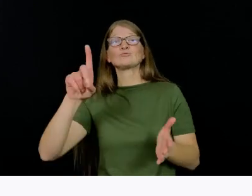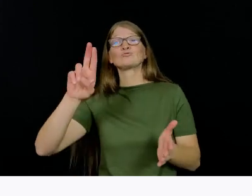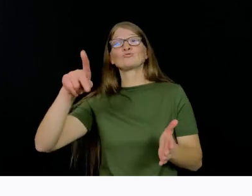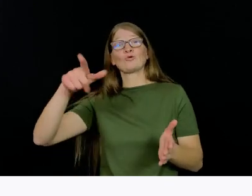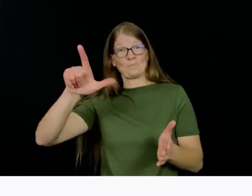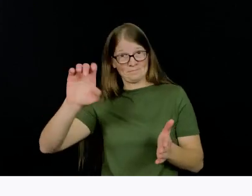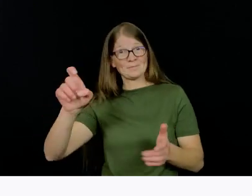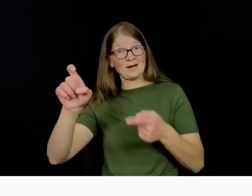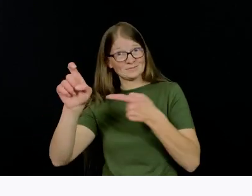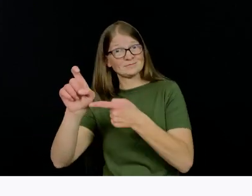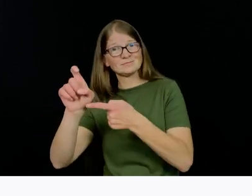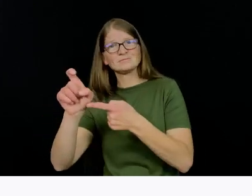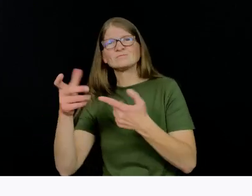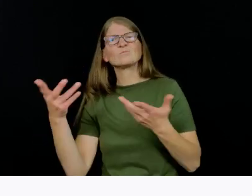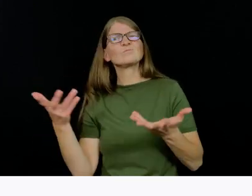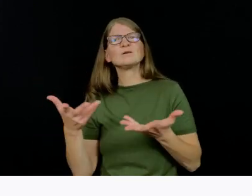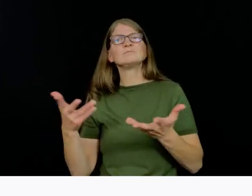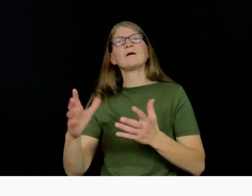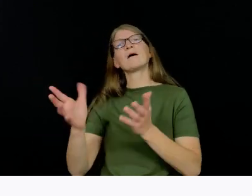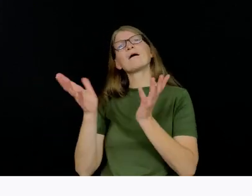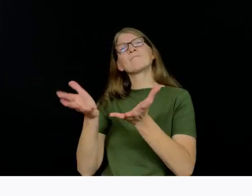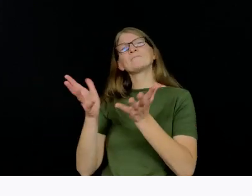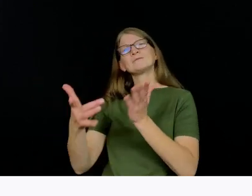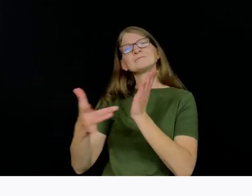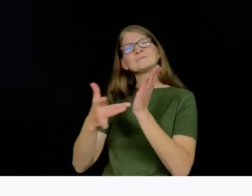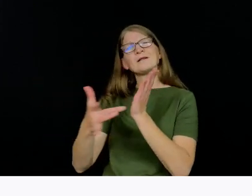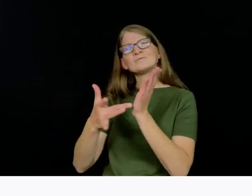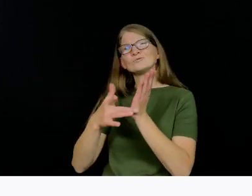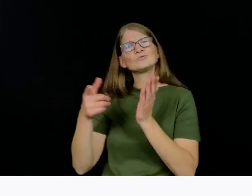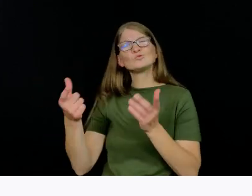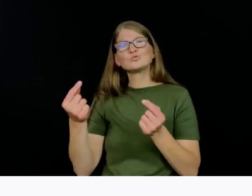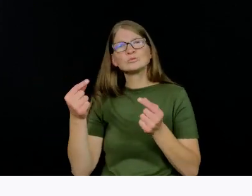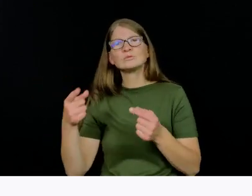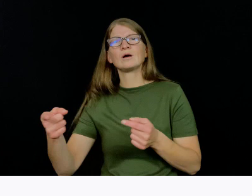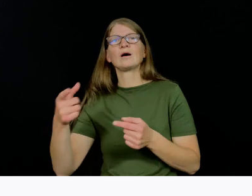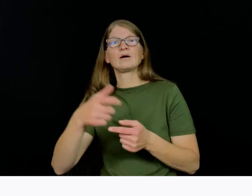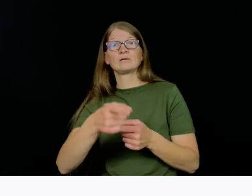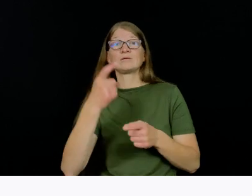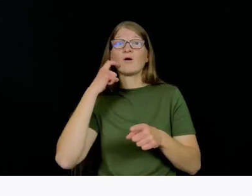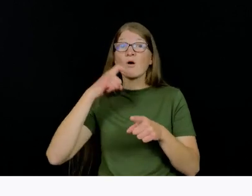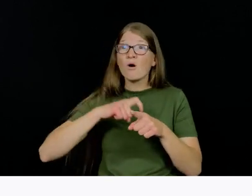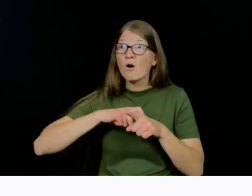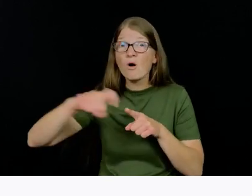في مساعدة الناس على إتمام ما يزد عن مليون مهمة مثل إجراء الحجوزات في المطاعم